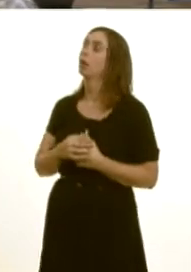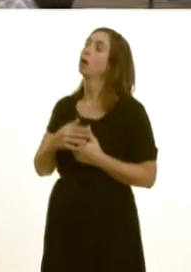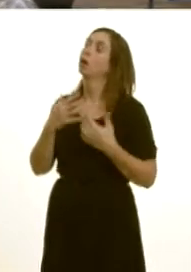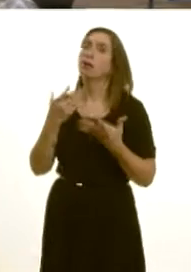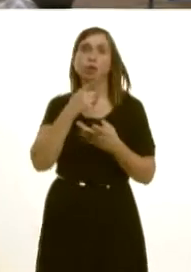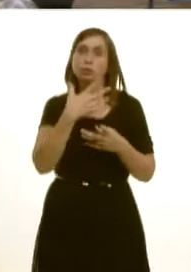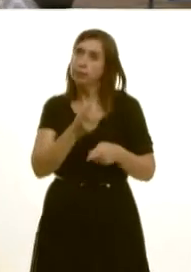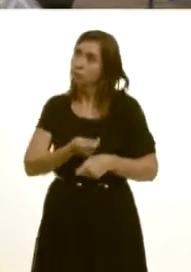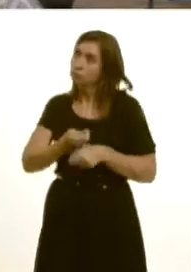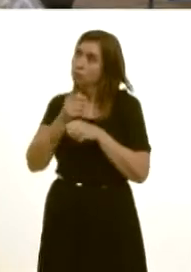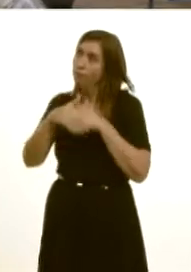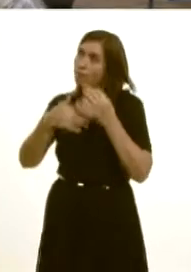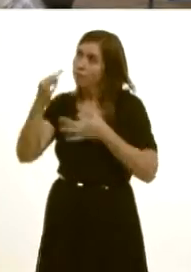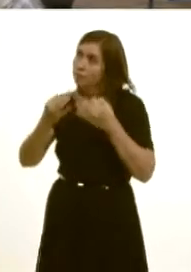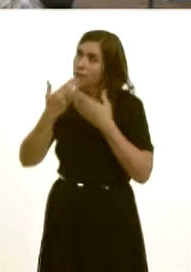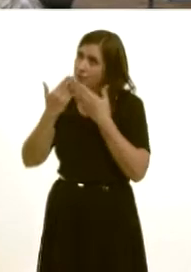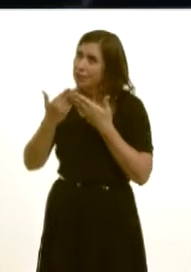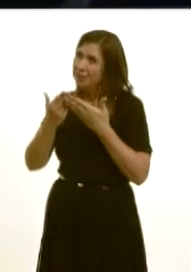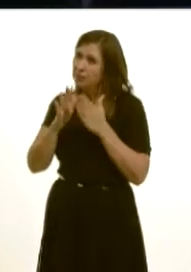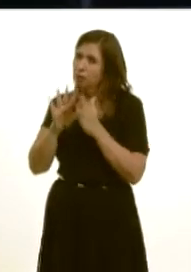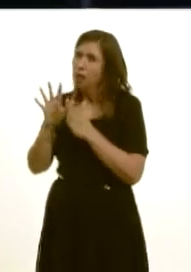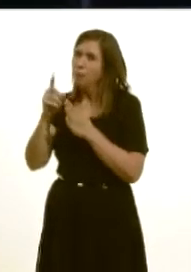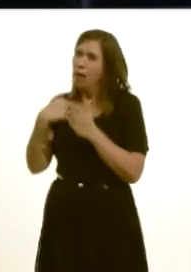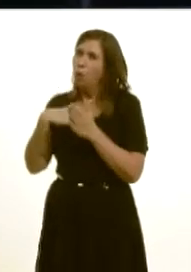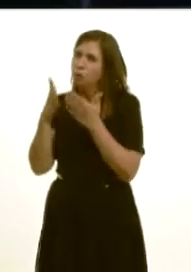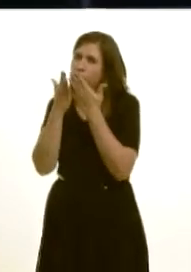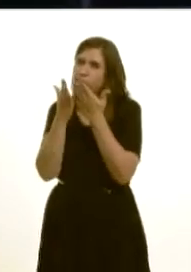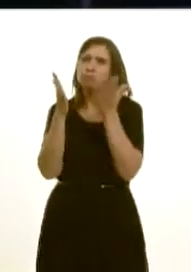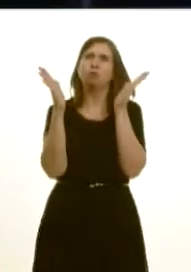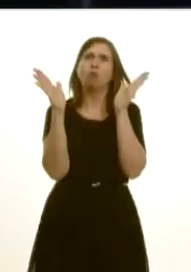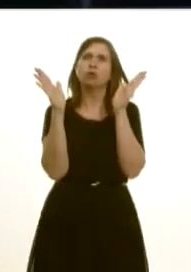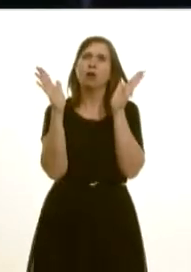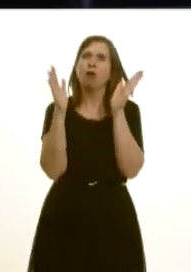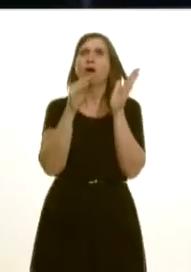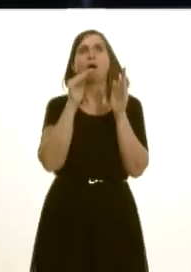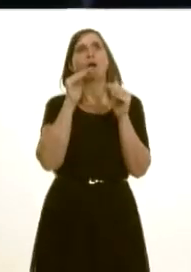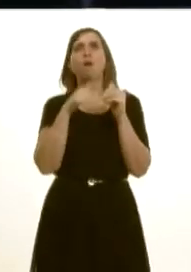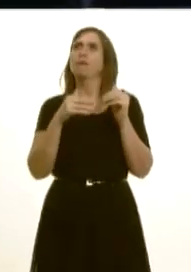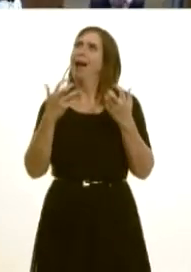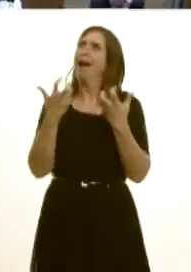pwynt ehangach wnaethoch chi ynglyn ag ym mha ffordd y gallwn sicrhau bod pobl ifainc